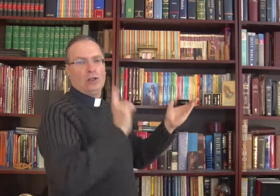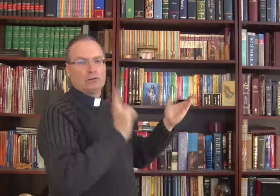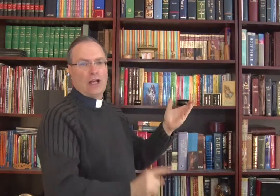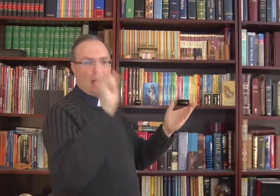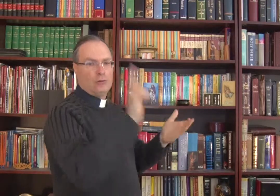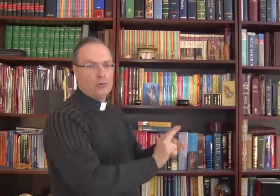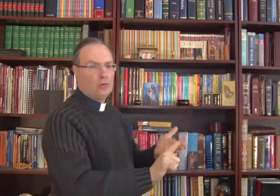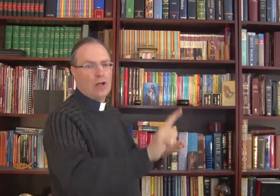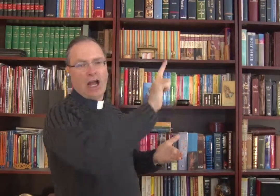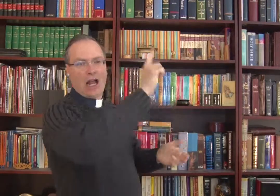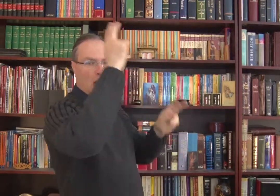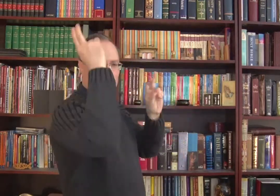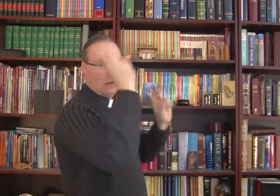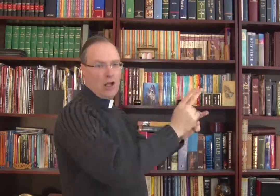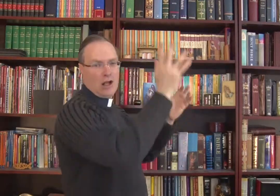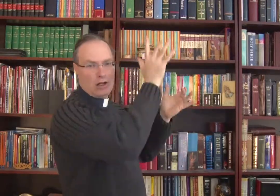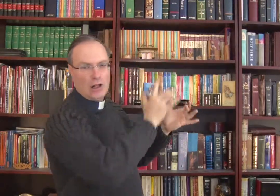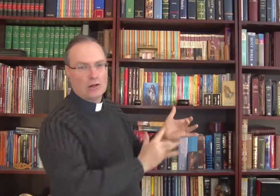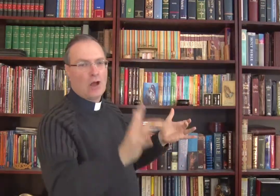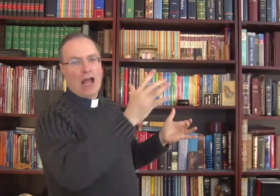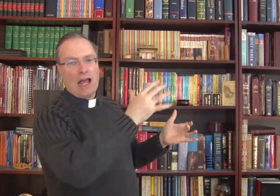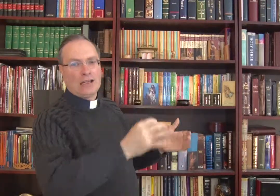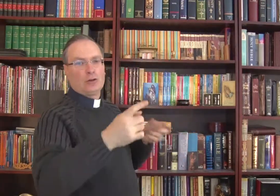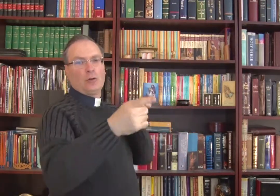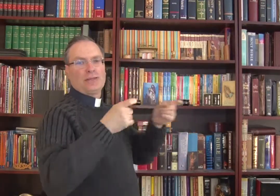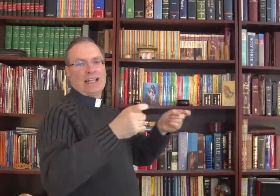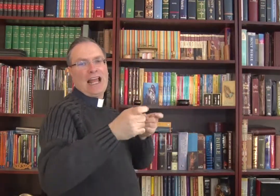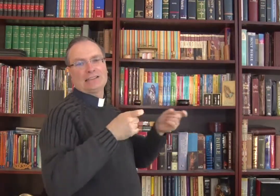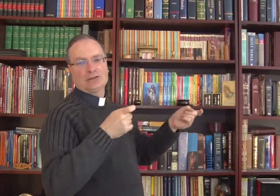soient la louange, l'honneur, la gloire et la domination,